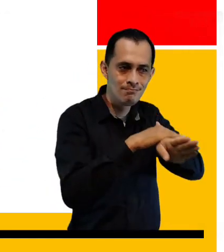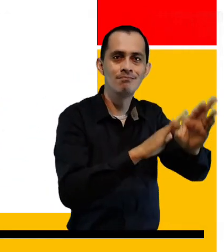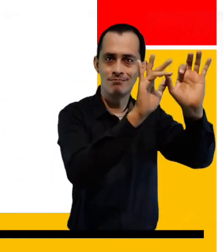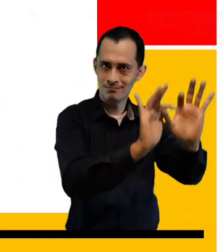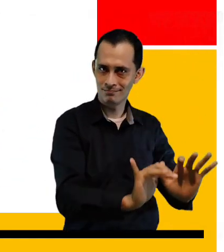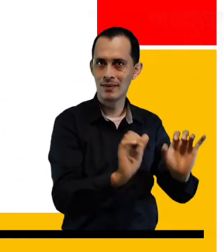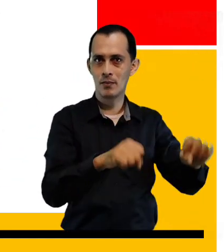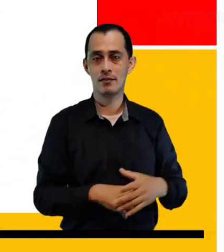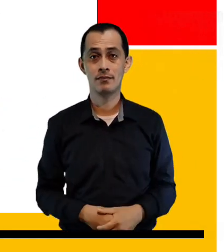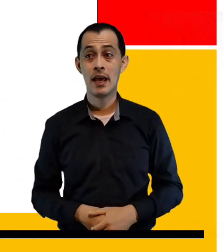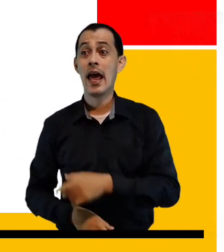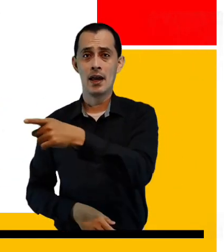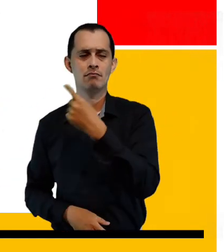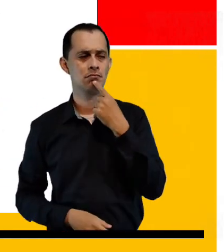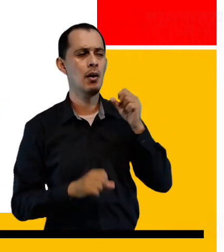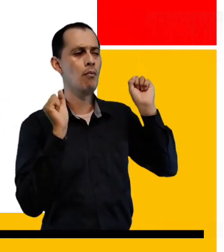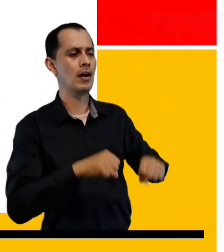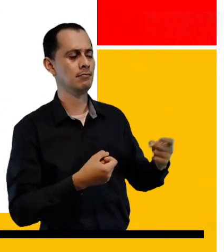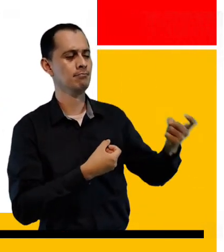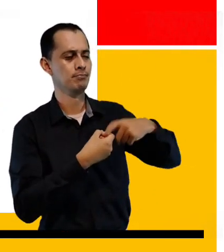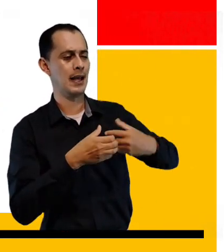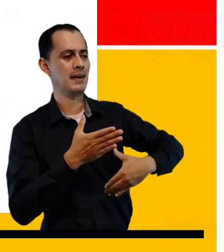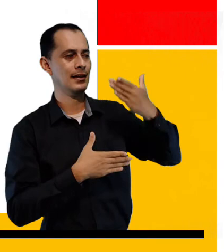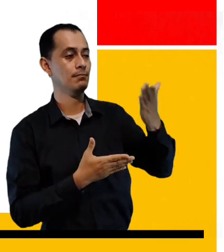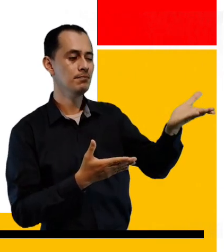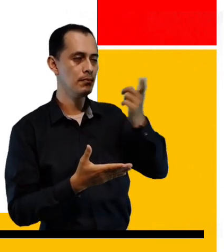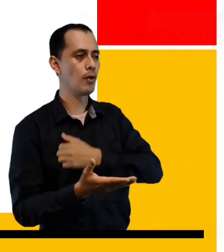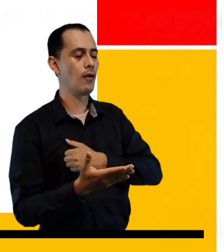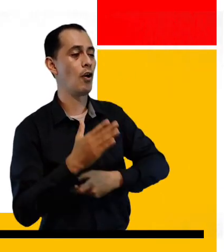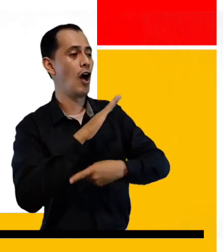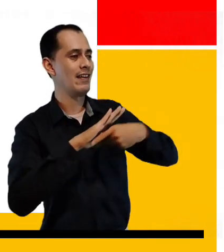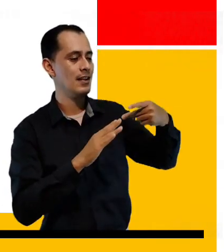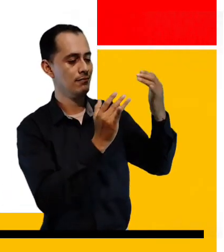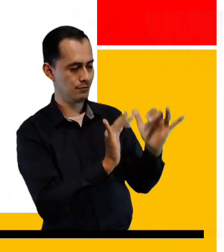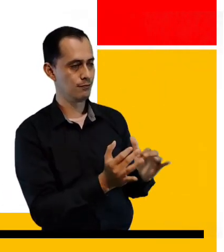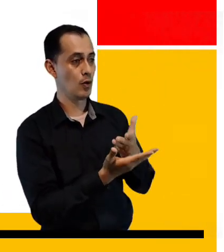contratación se va a hacer efectiva, soliciten con suficiente anticipación el usuario y contraseña,